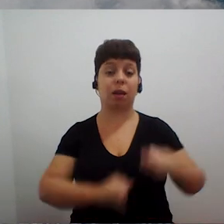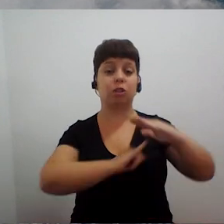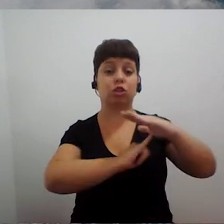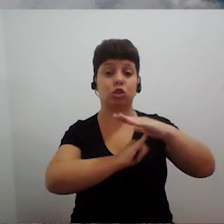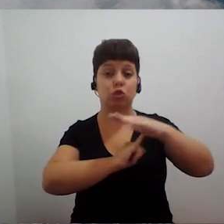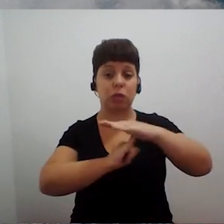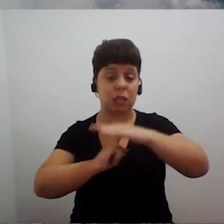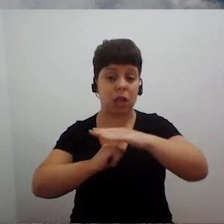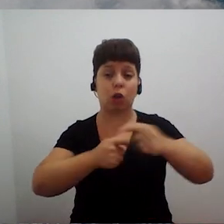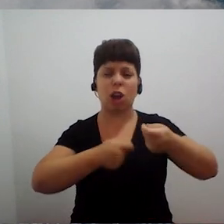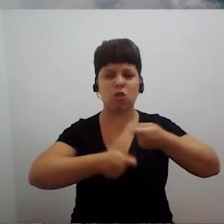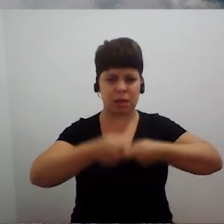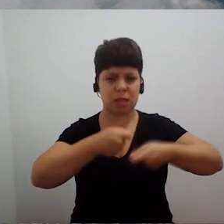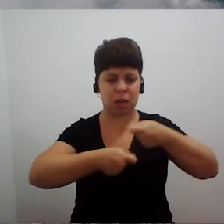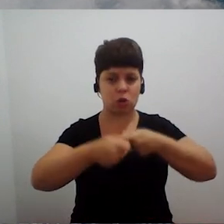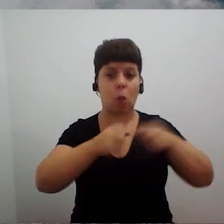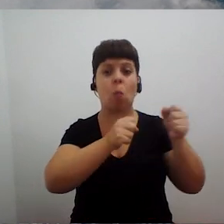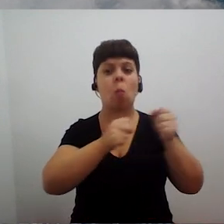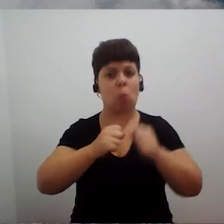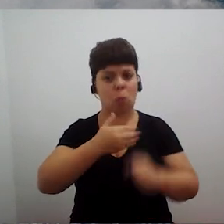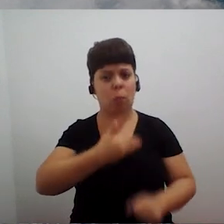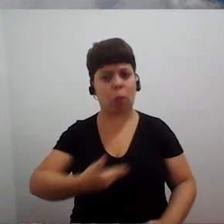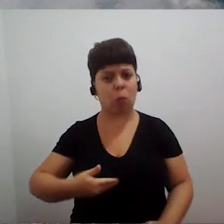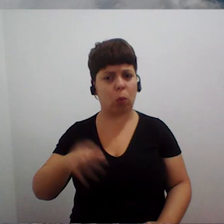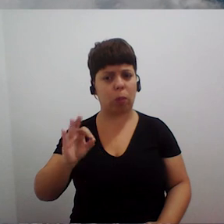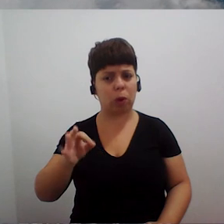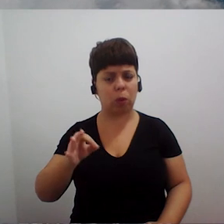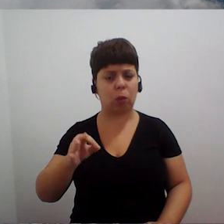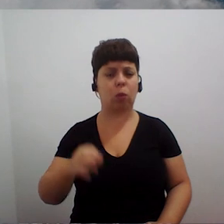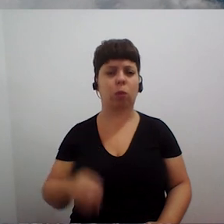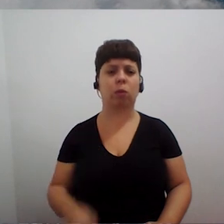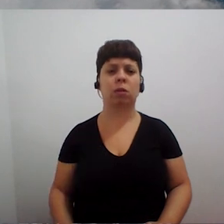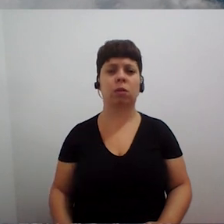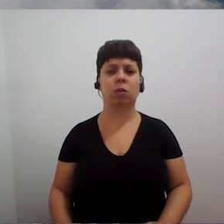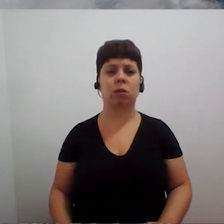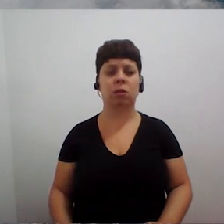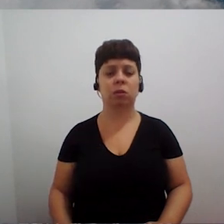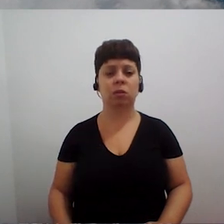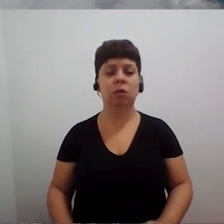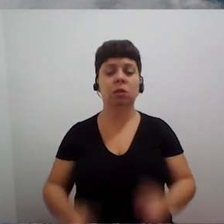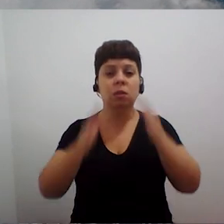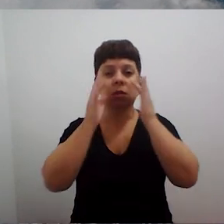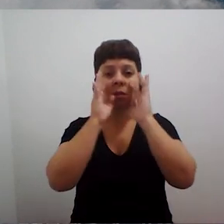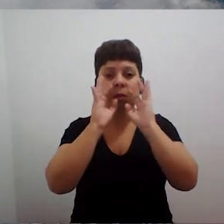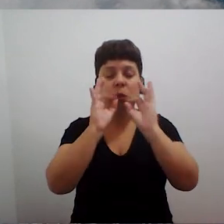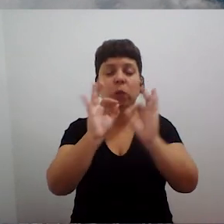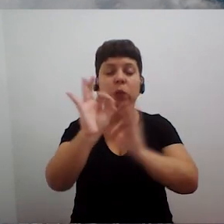administrativo, o poder público atentassem, fizessem programas